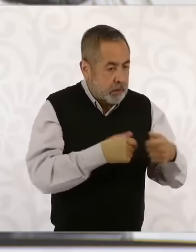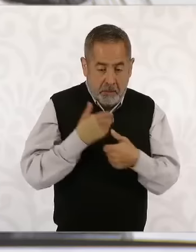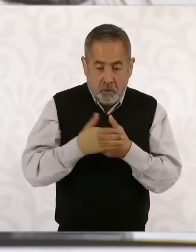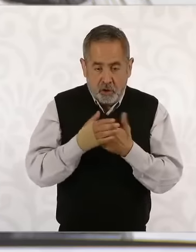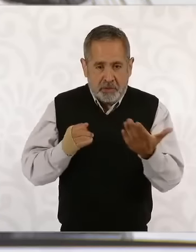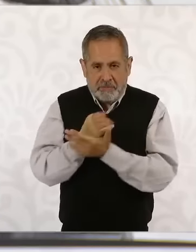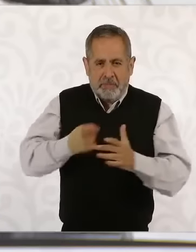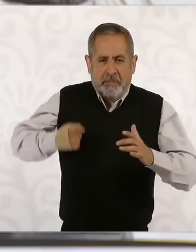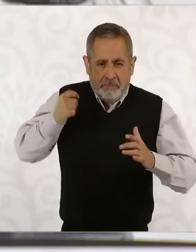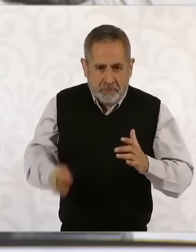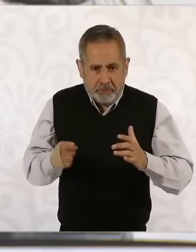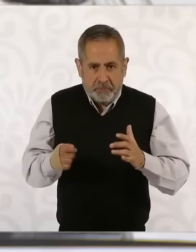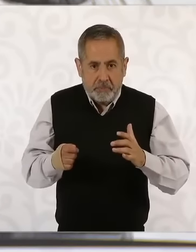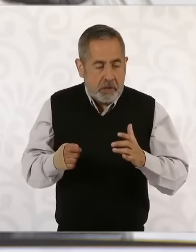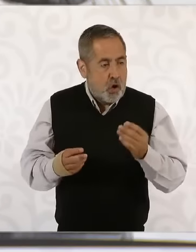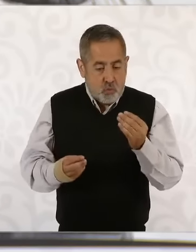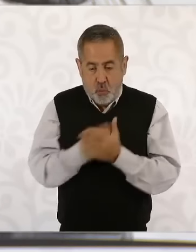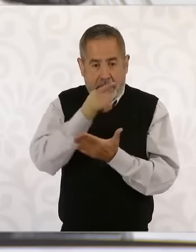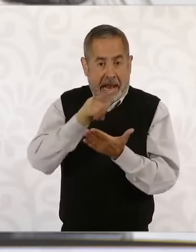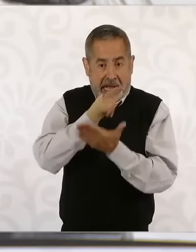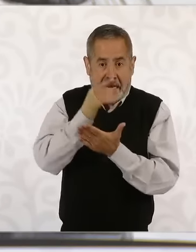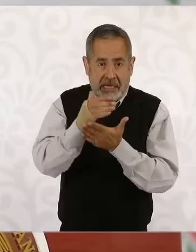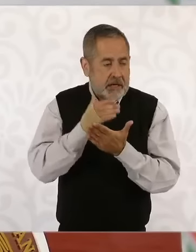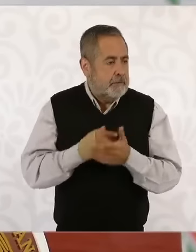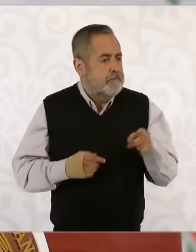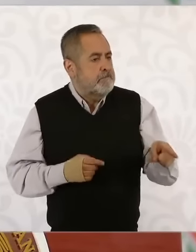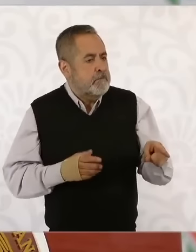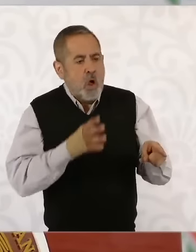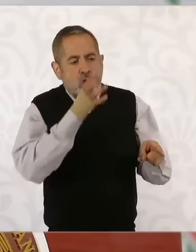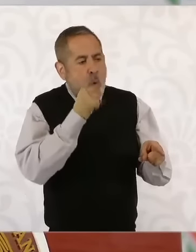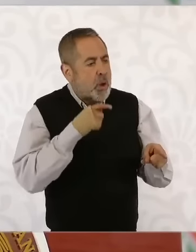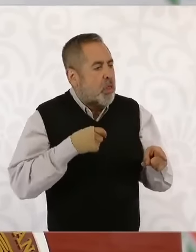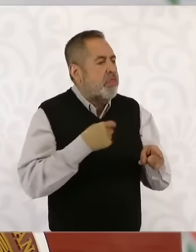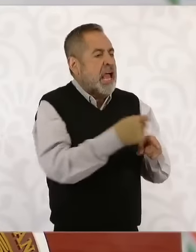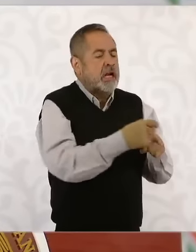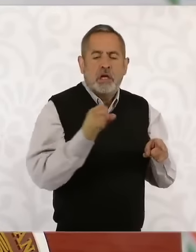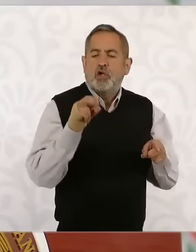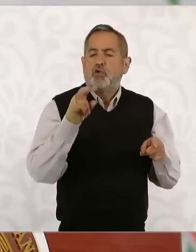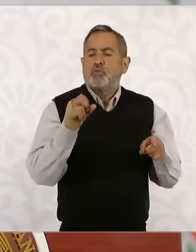"Ah, pues con los nuevos elementos te niego esa suspensión que ya se te había otorgado." Esto es